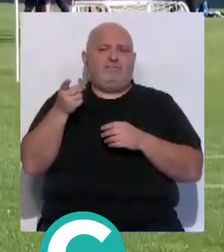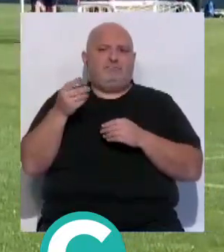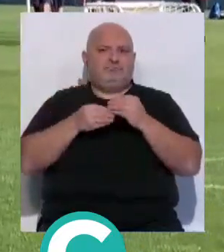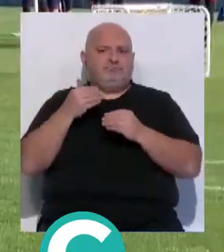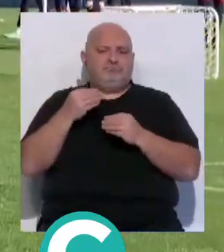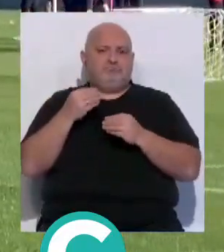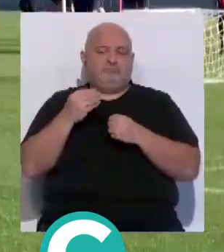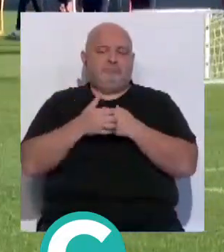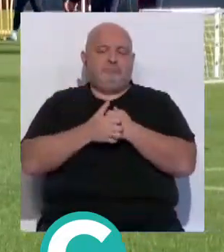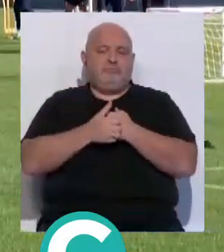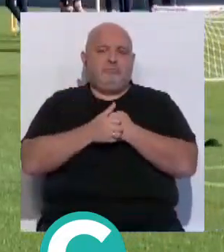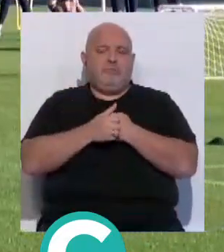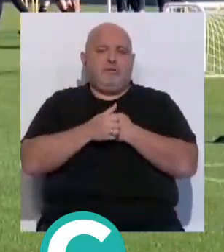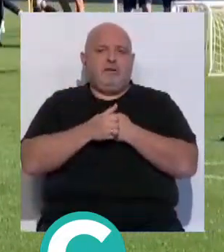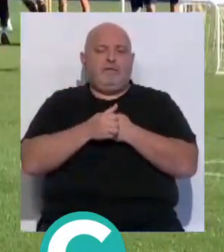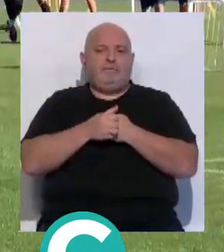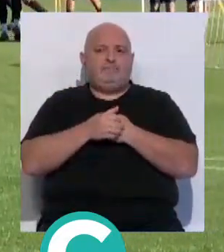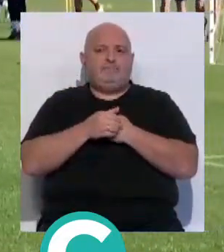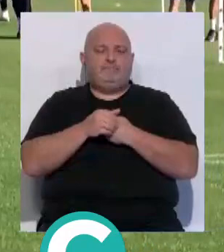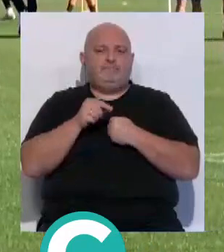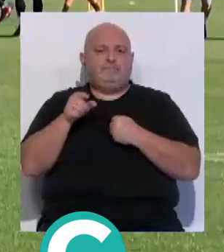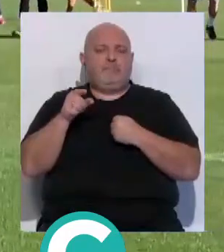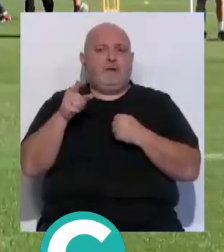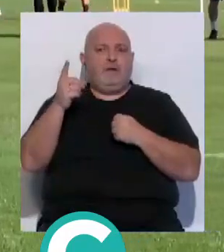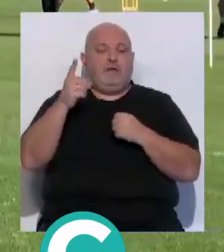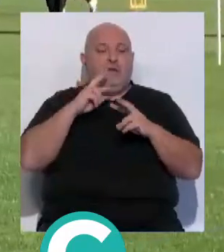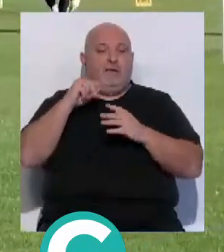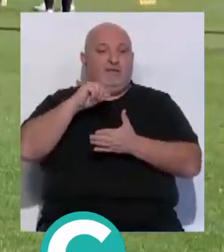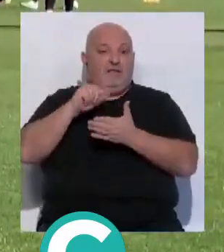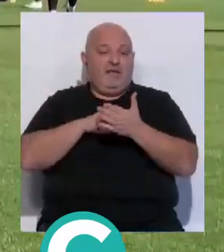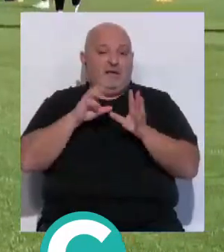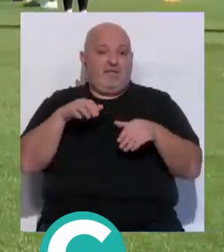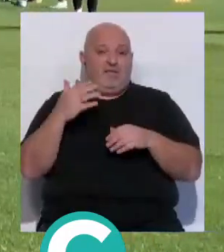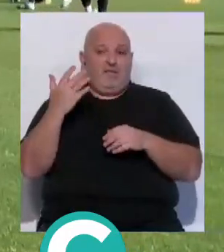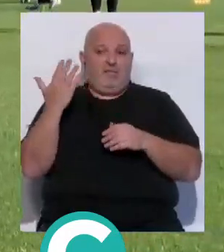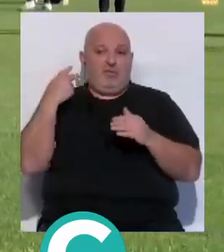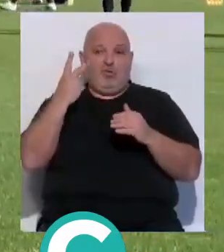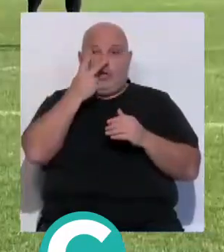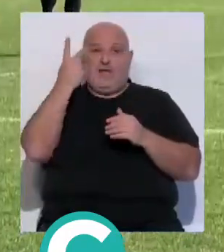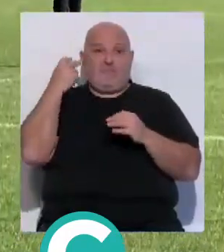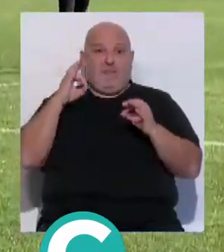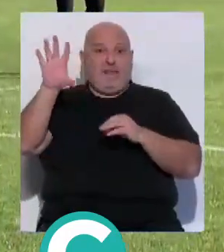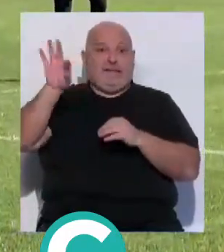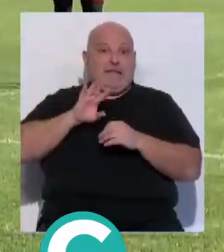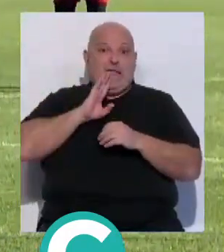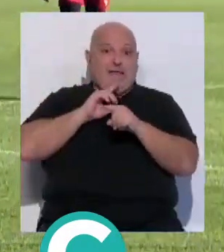escasa media hora que cuando se habló del fichaje del cadi hace un par de temporadas él tenía una